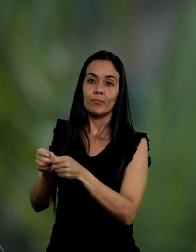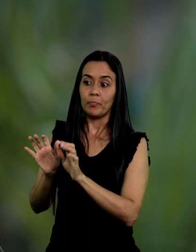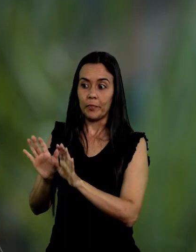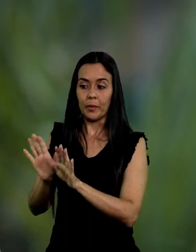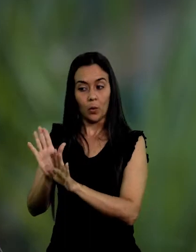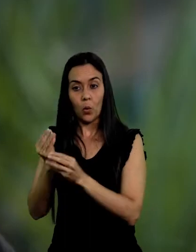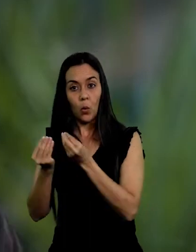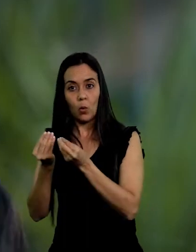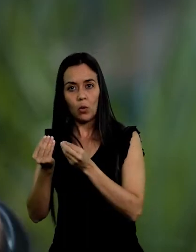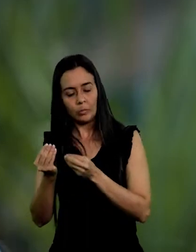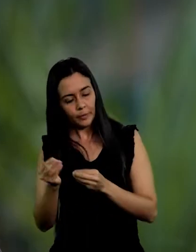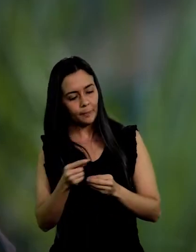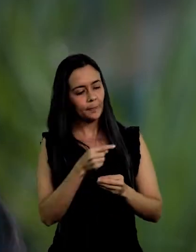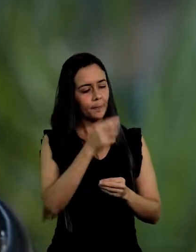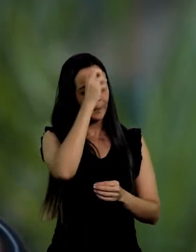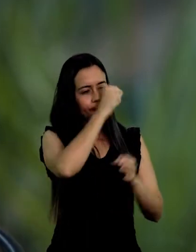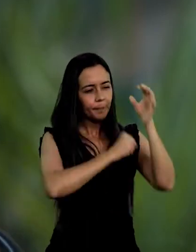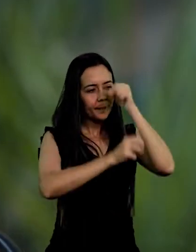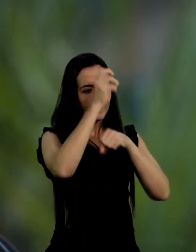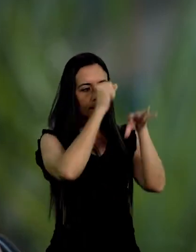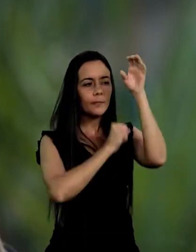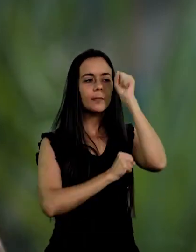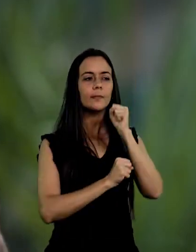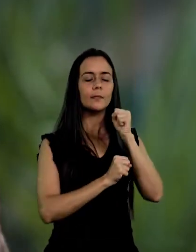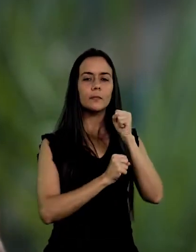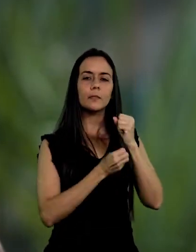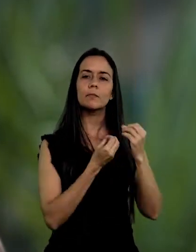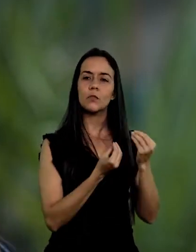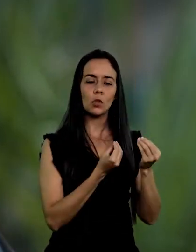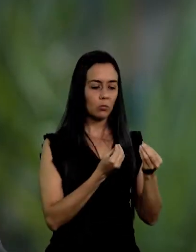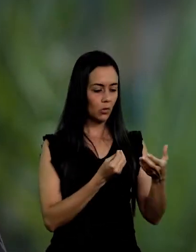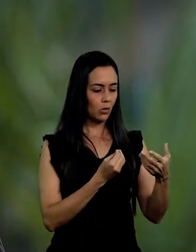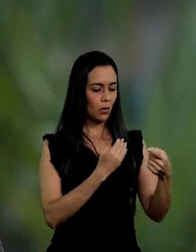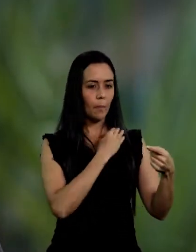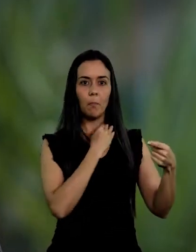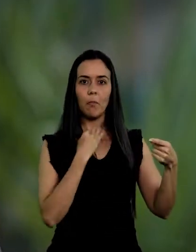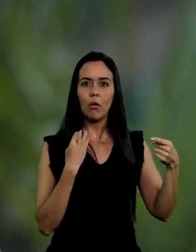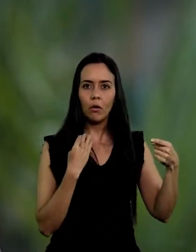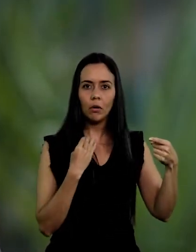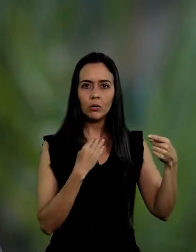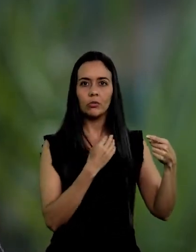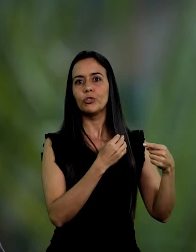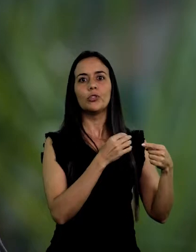Eu quero informação, a pessoa começa... Só que qual é a informação? Tantas mortes por dia,